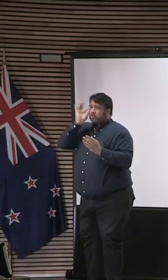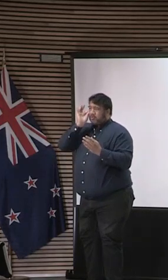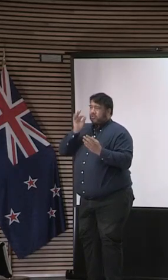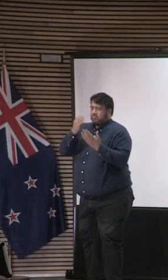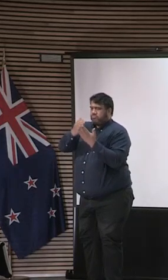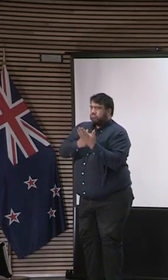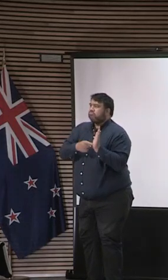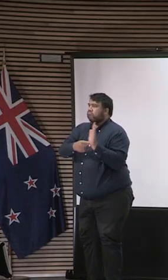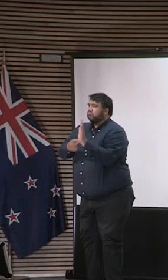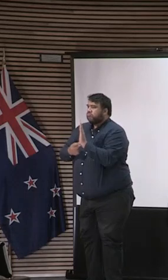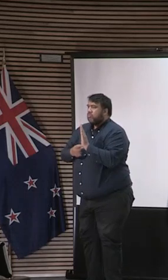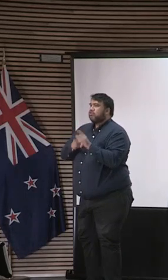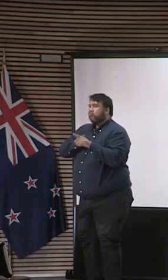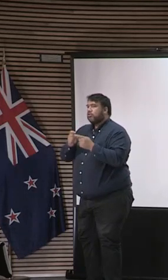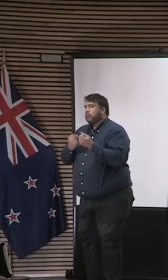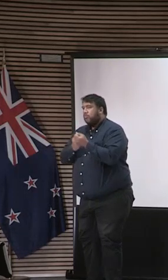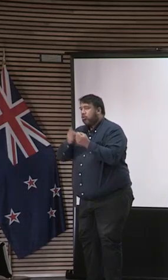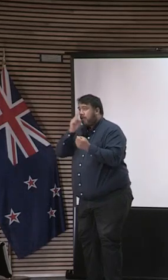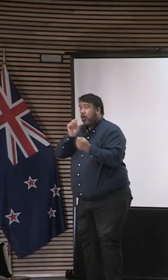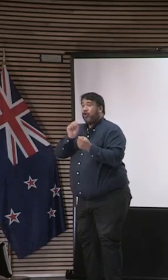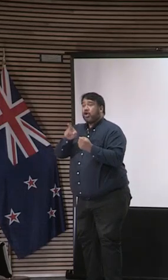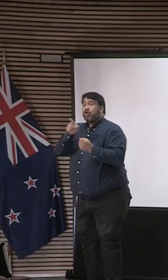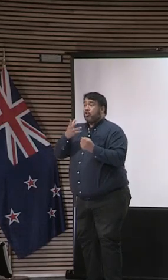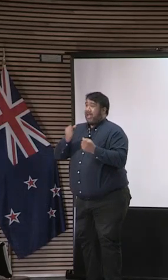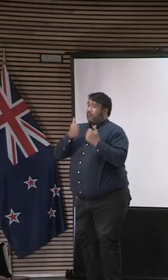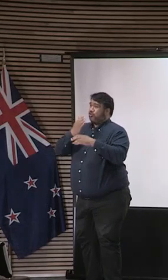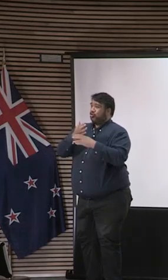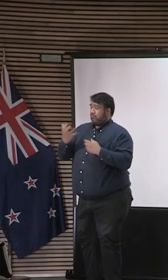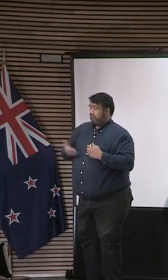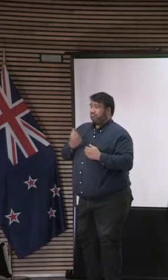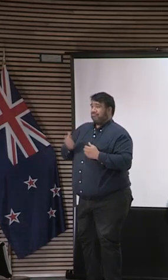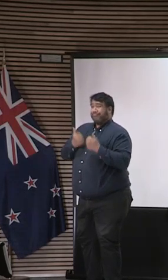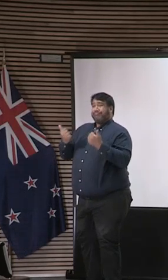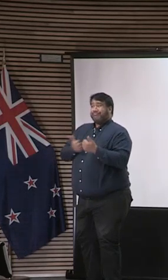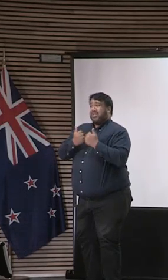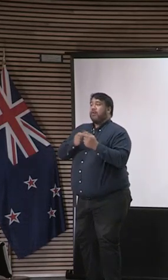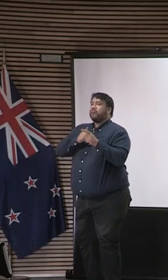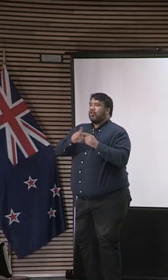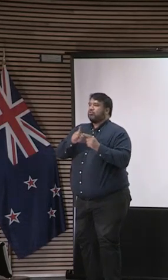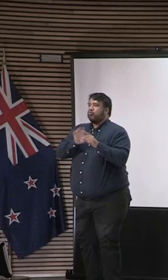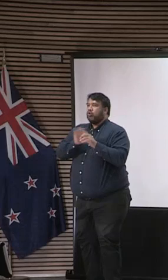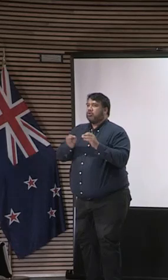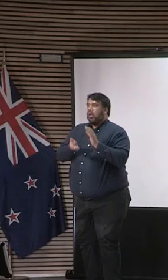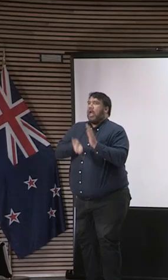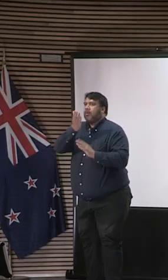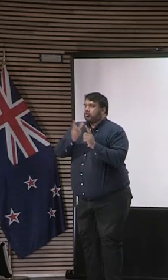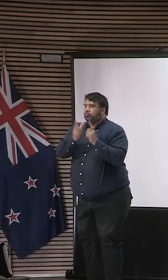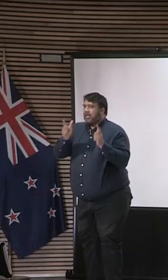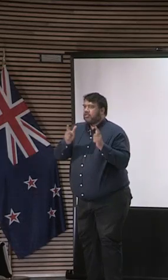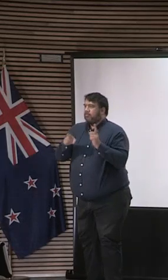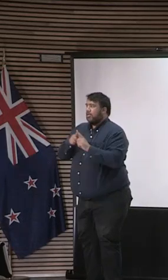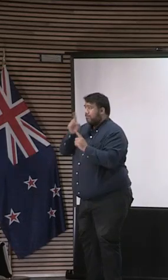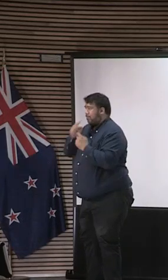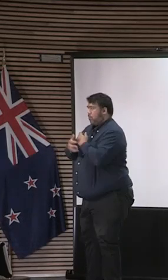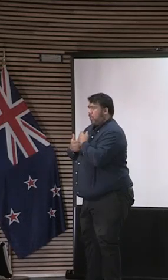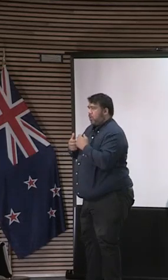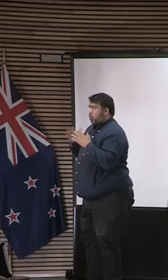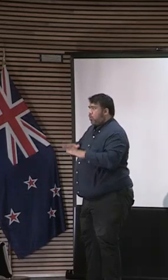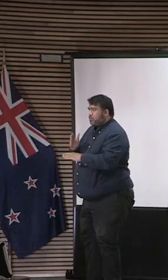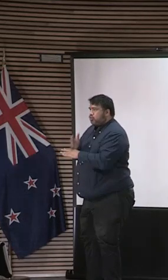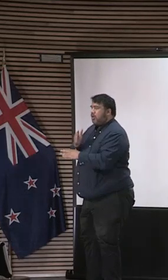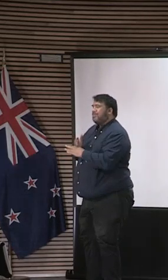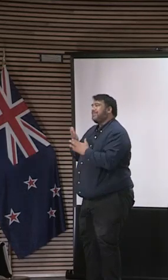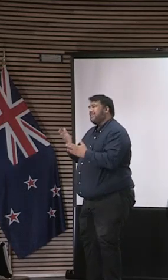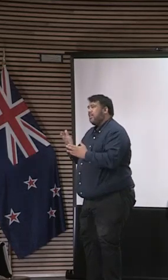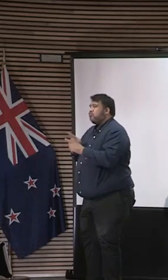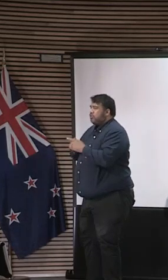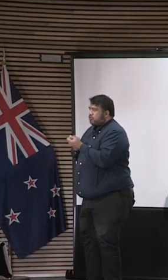huringa paatai i a tatou i Niu